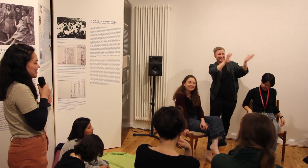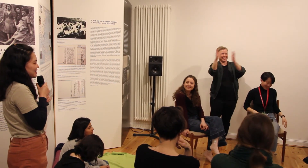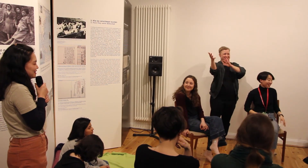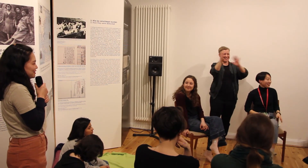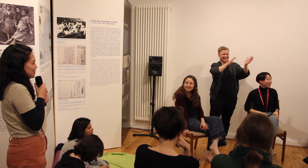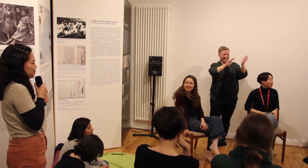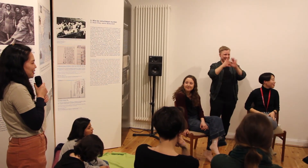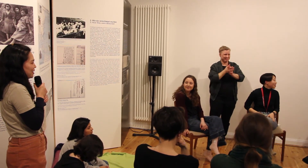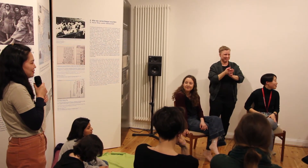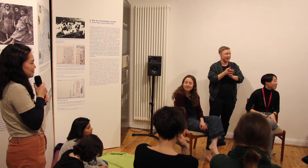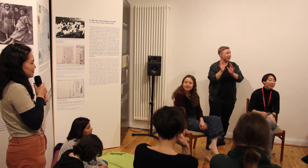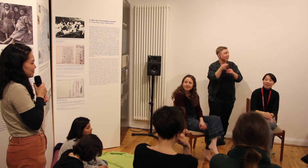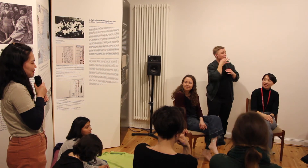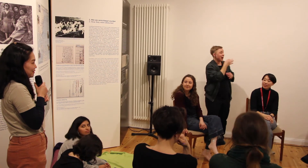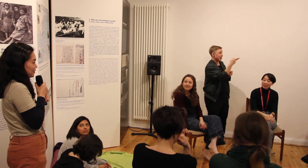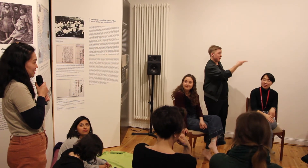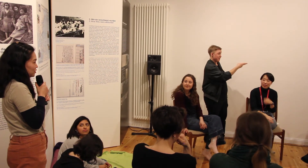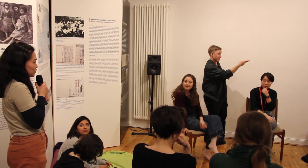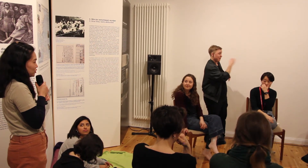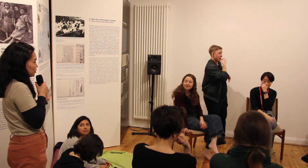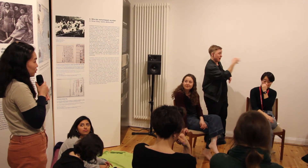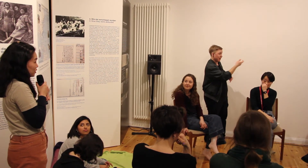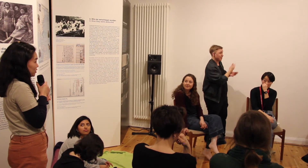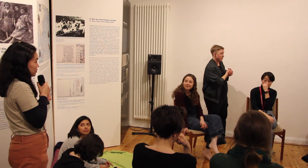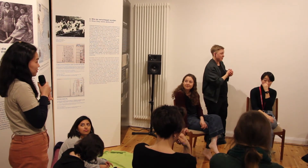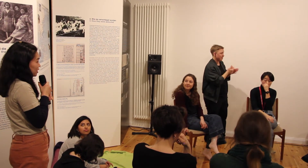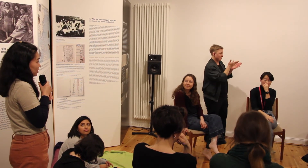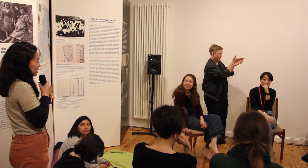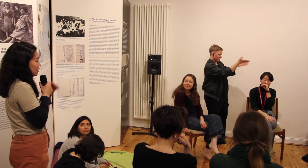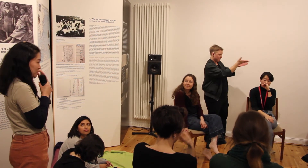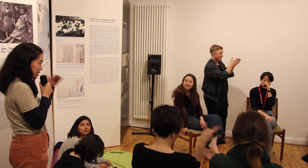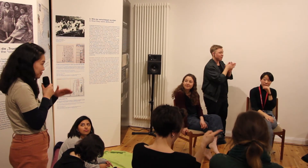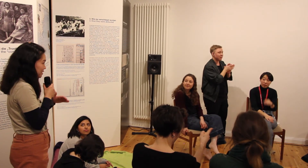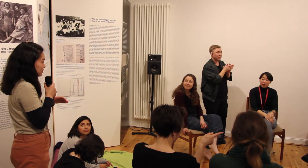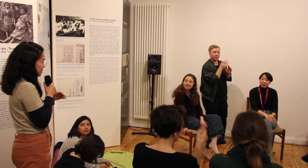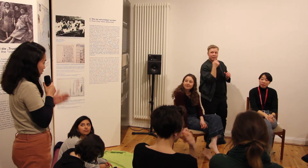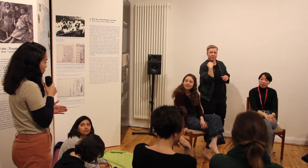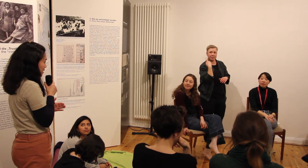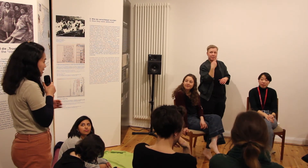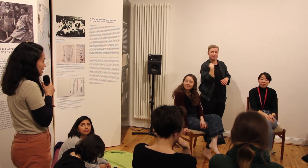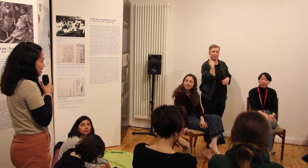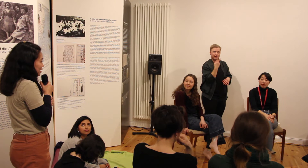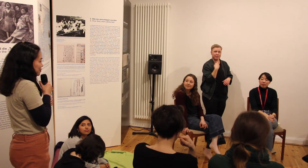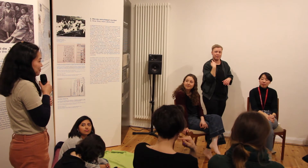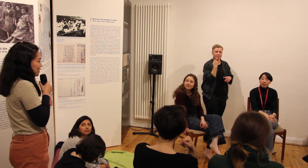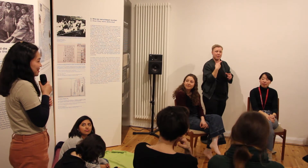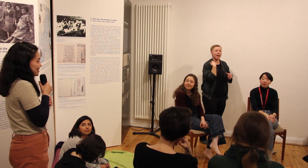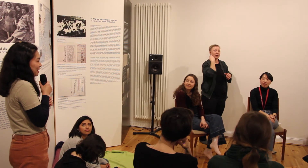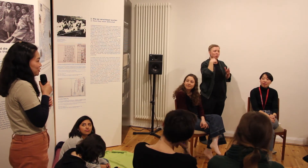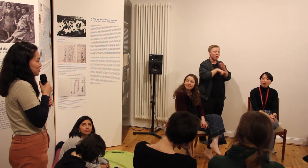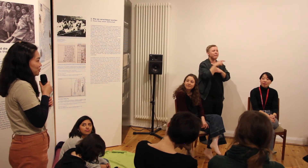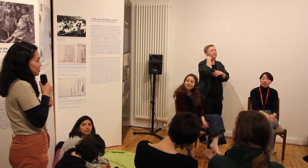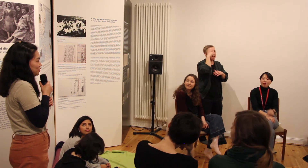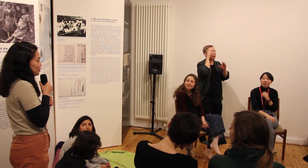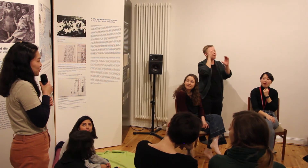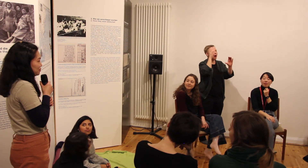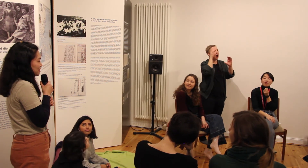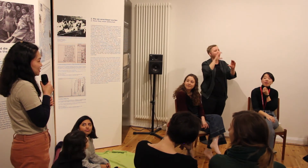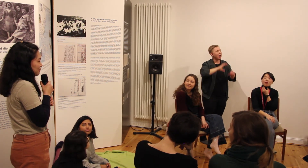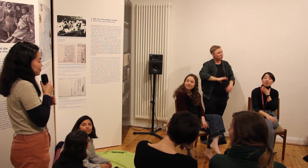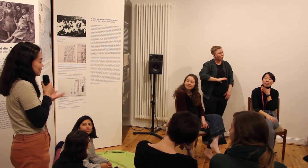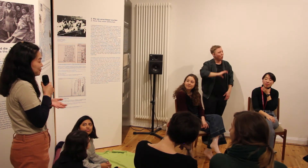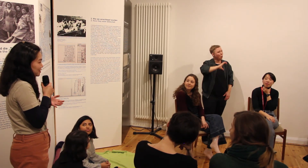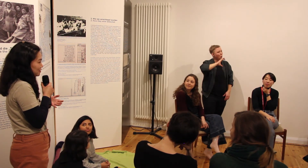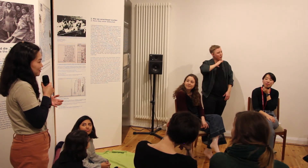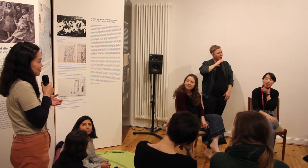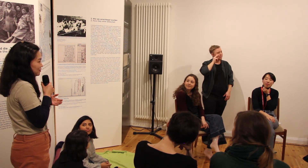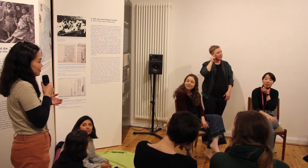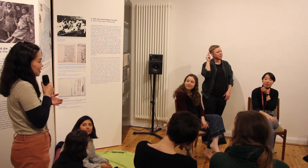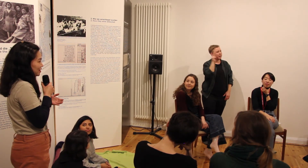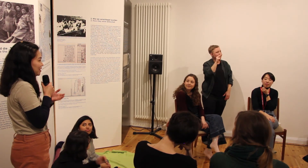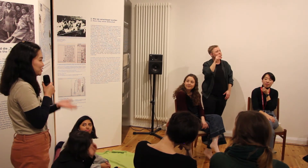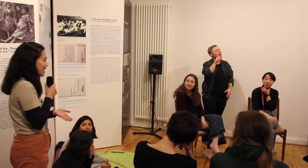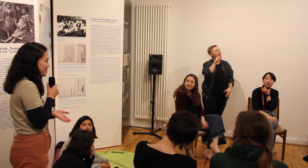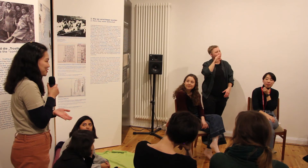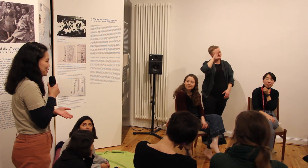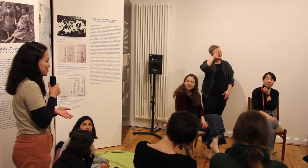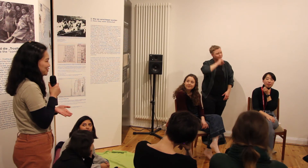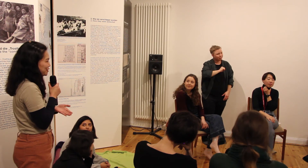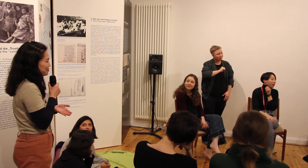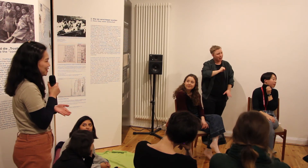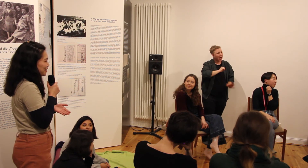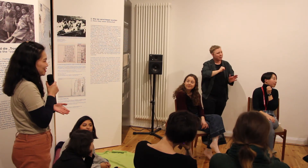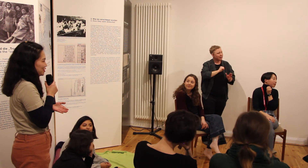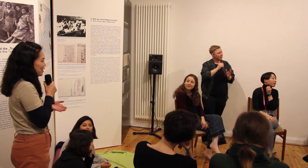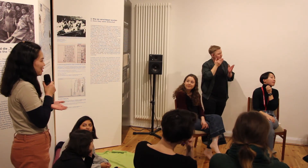Uns wurde die Welt und Perspektive von einem CODA näher gebracht, aber ich wurde auch gerne die Perspektive von einem tauben Kind hören.